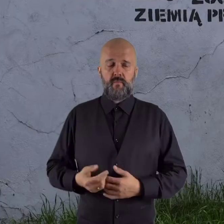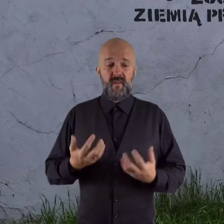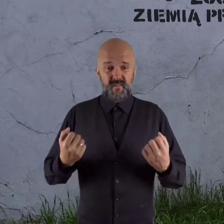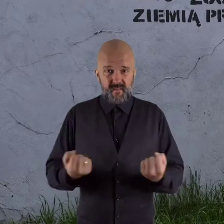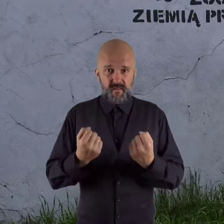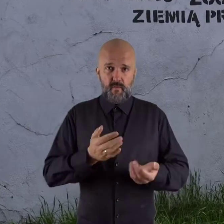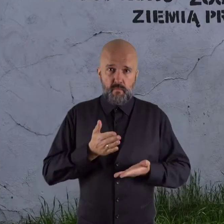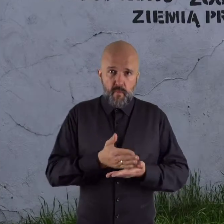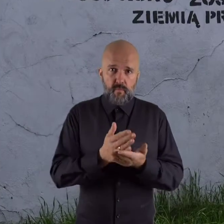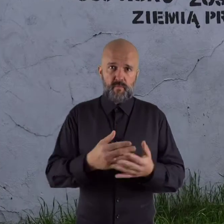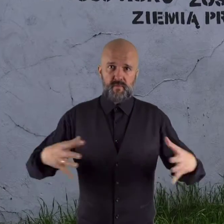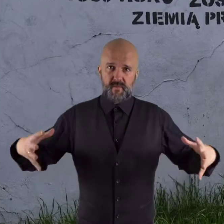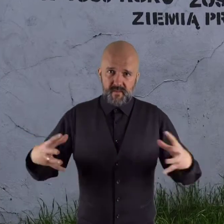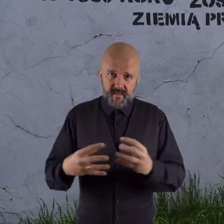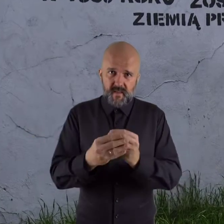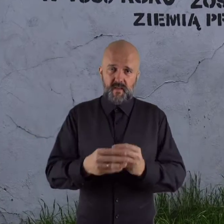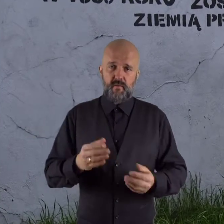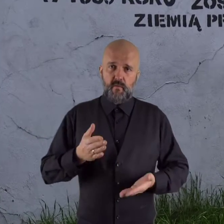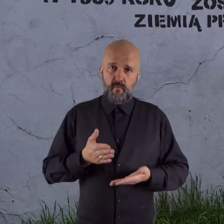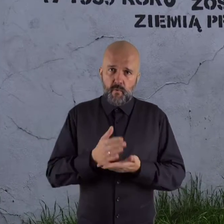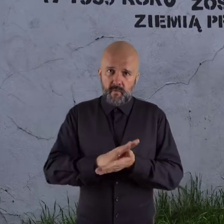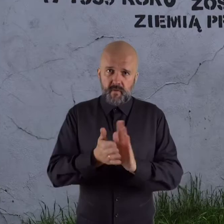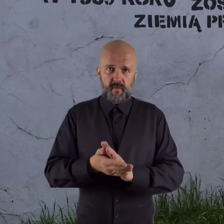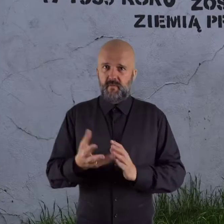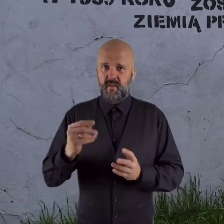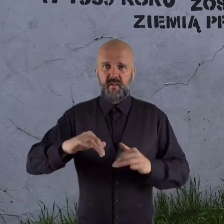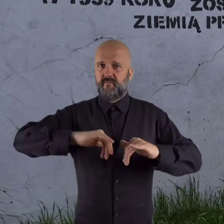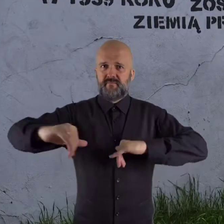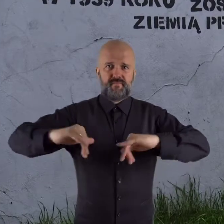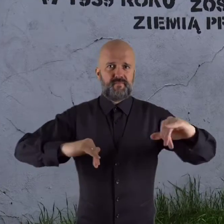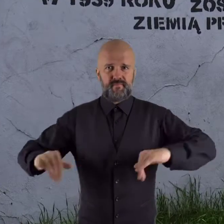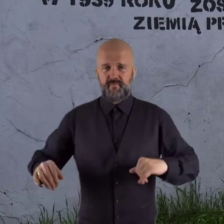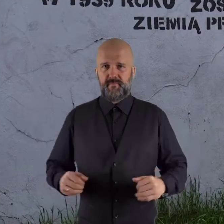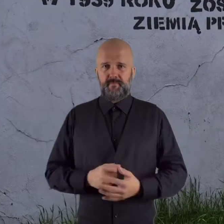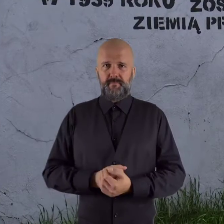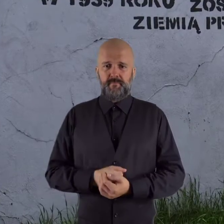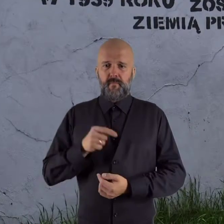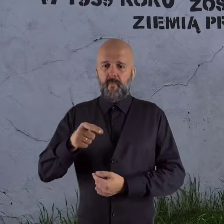Chodziło o pomoc, chodziło bardziej o pomaganie niż dzielenie.